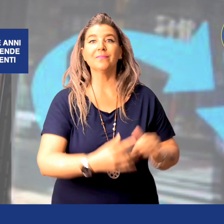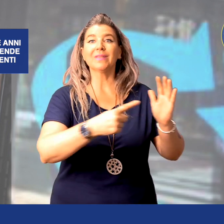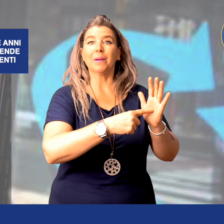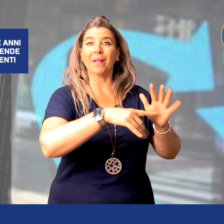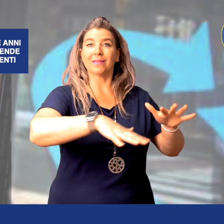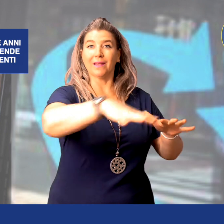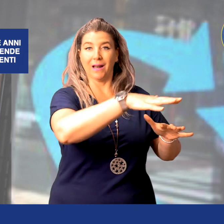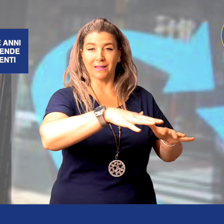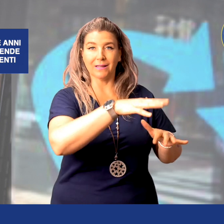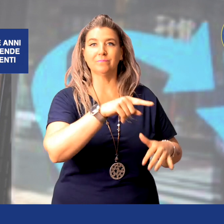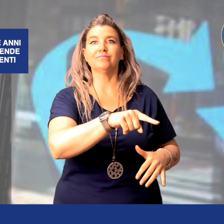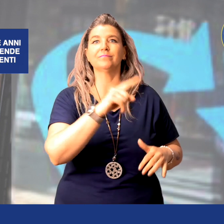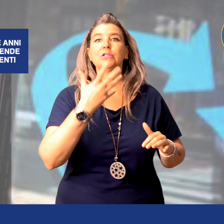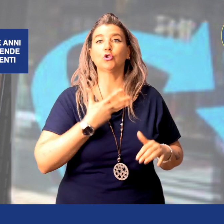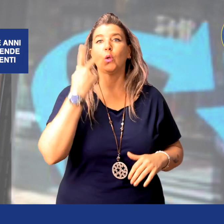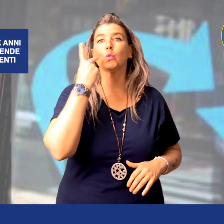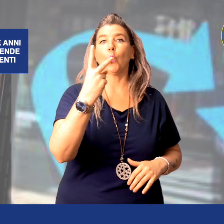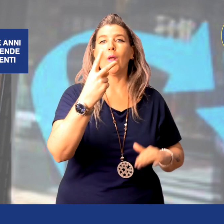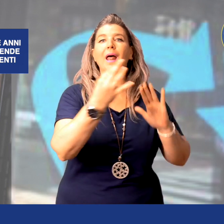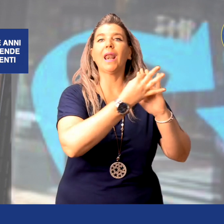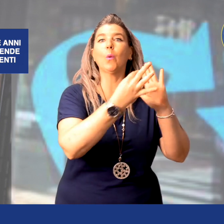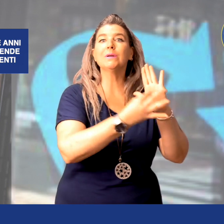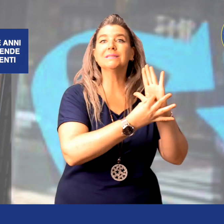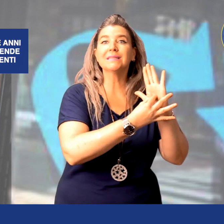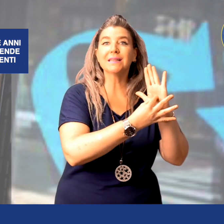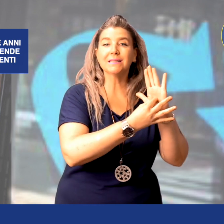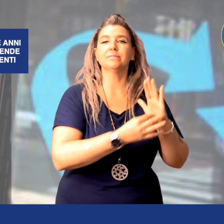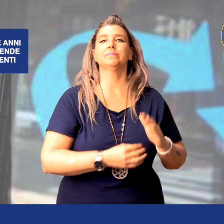Per i dipendenti ci sono due requisiti: